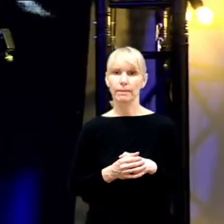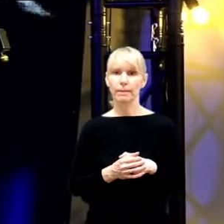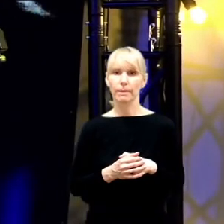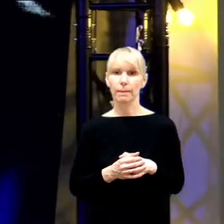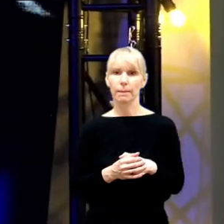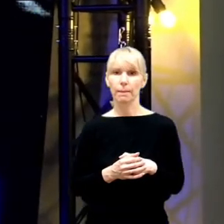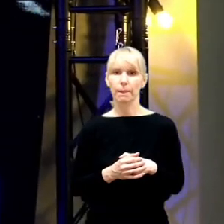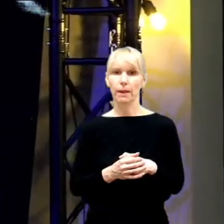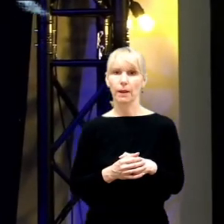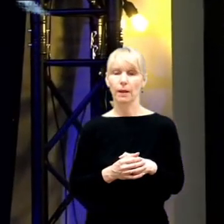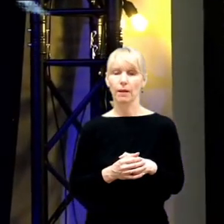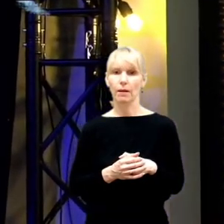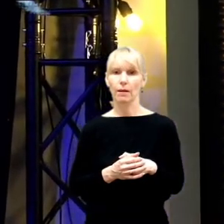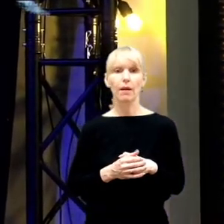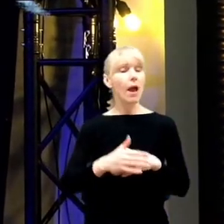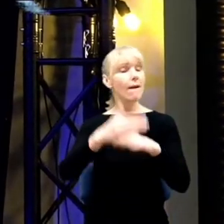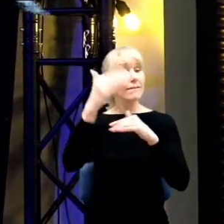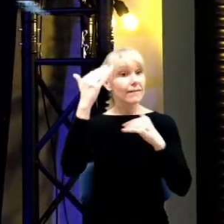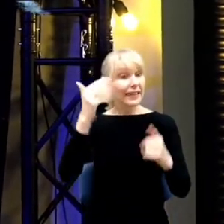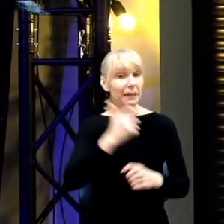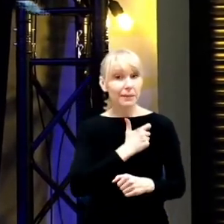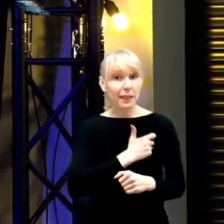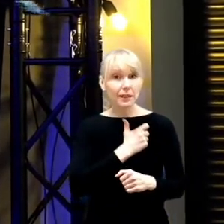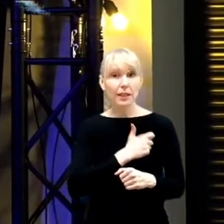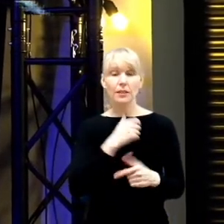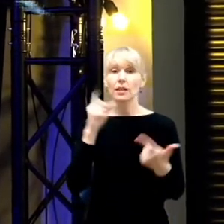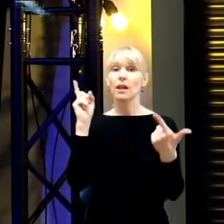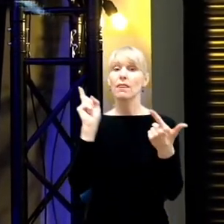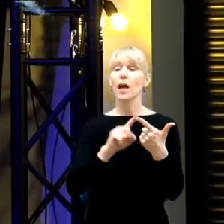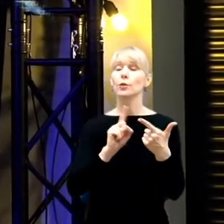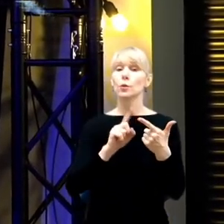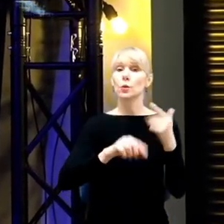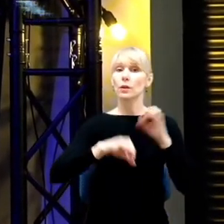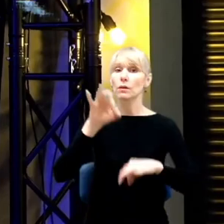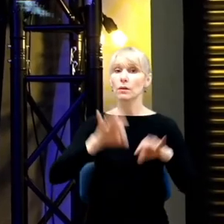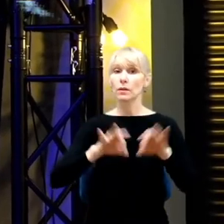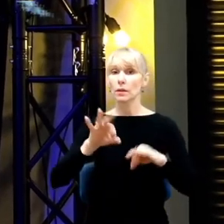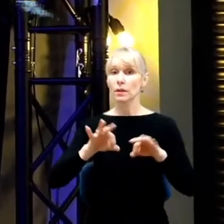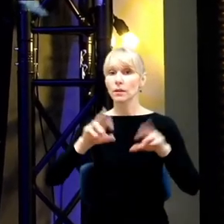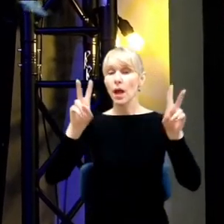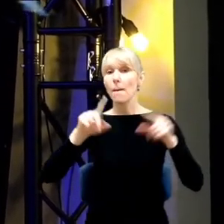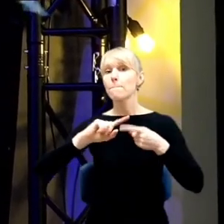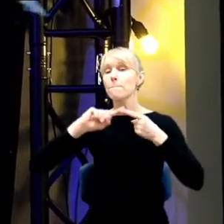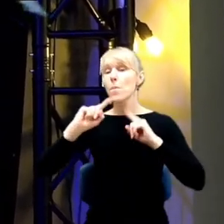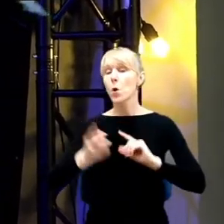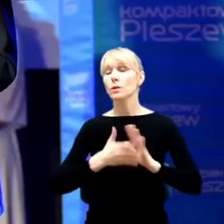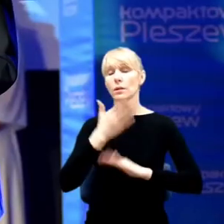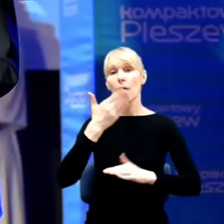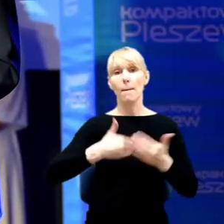Witam wszystkich bardzo serdecznie na drugiej konferencji Poza Metropolią. To jest, można powiedzieć, takie przedsięwzięcie